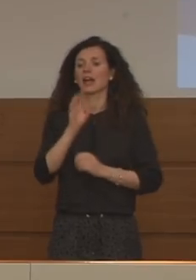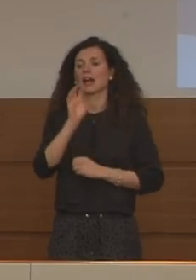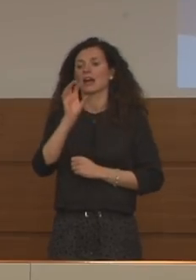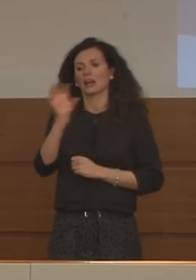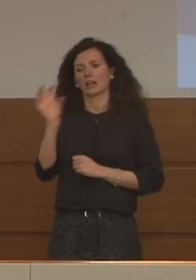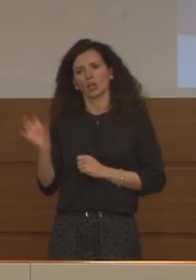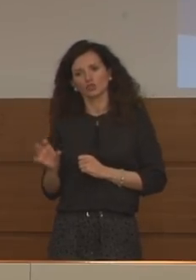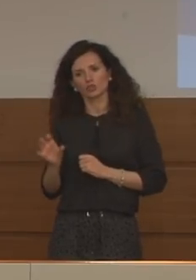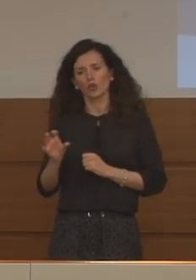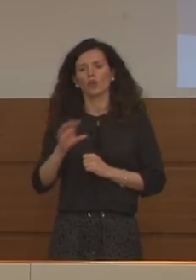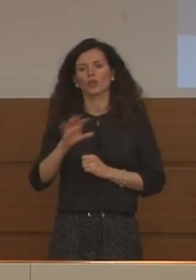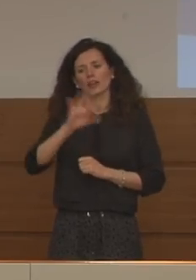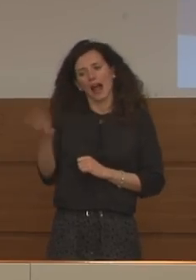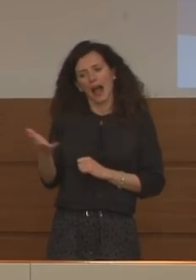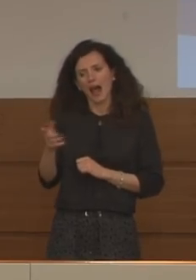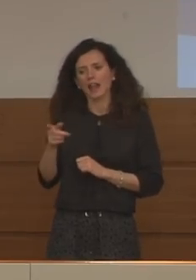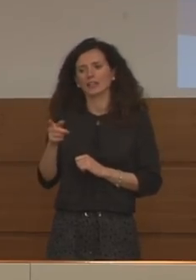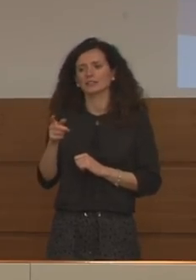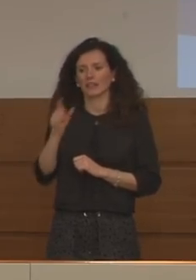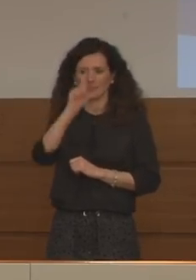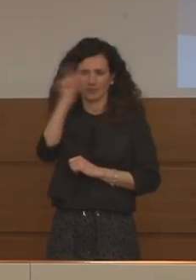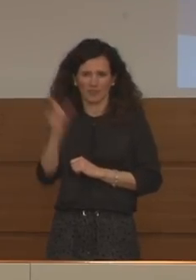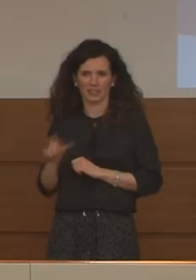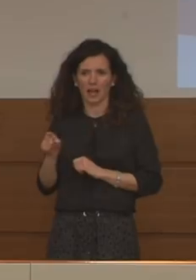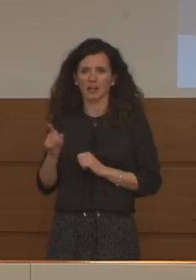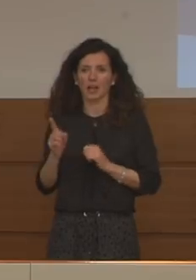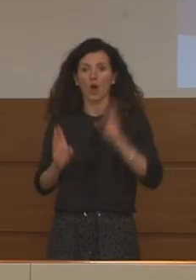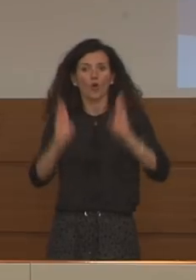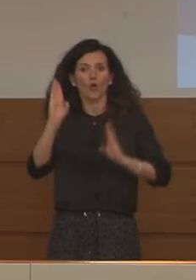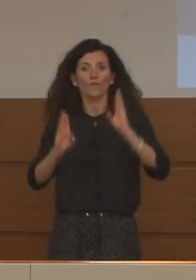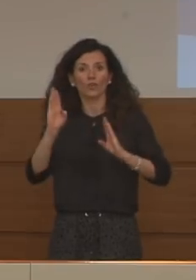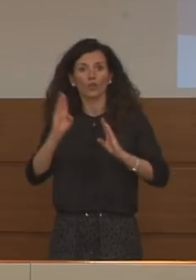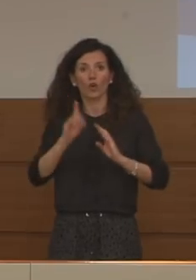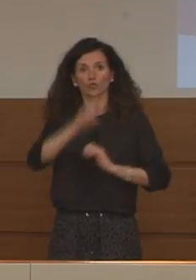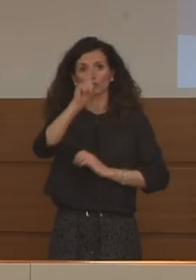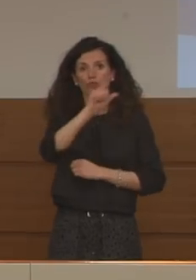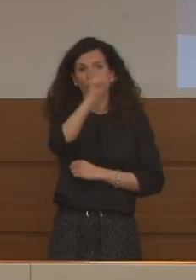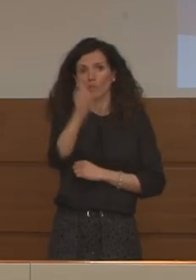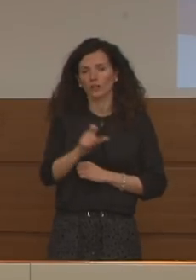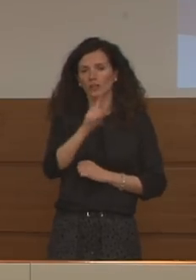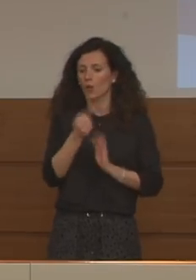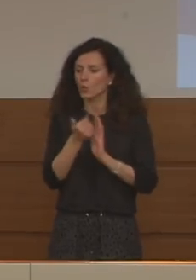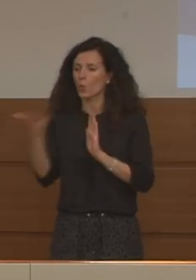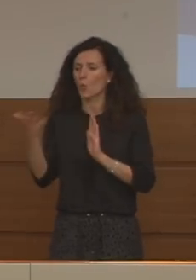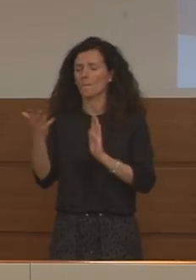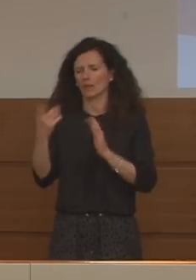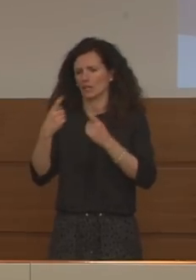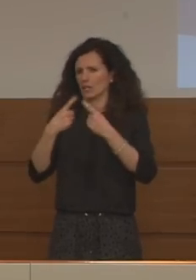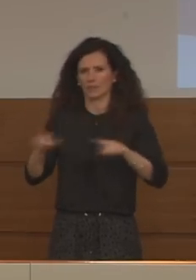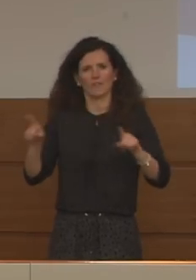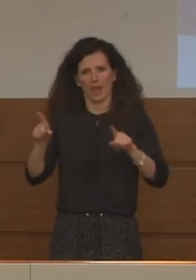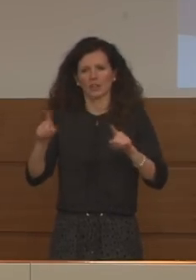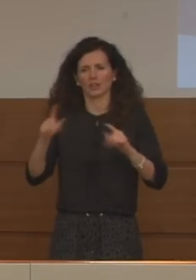quantitativamente rispetto al contributo numerico, però la scommessa